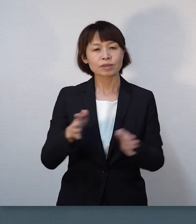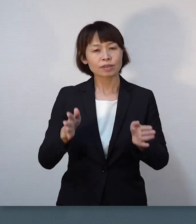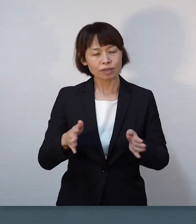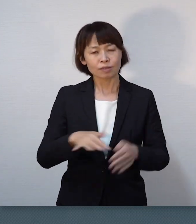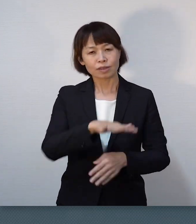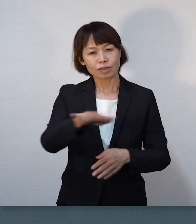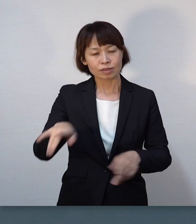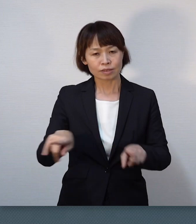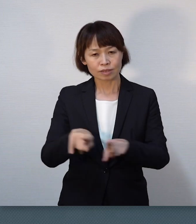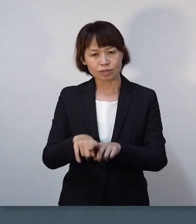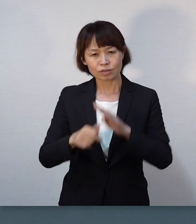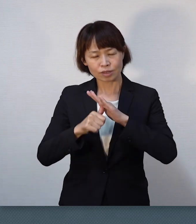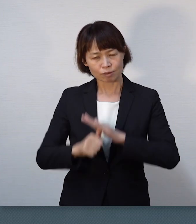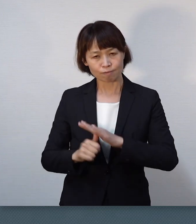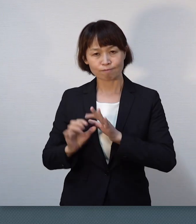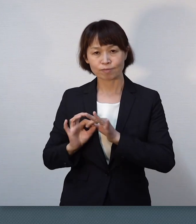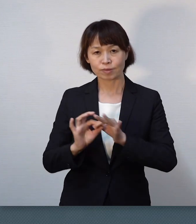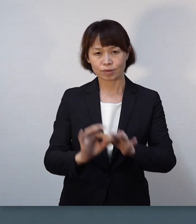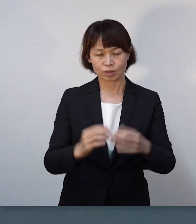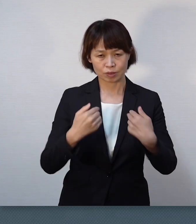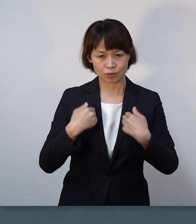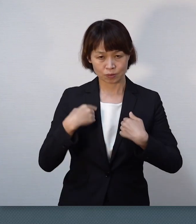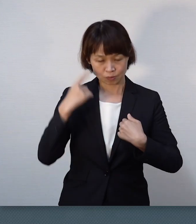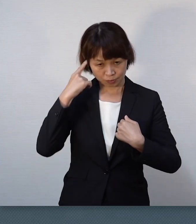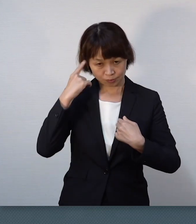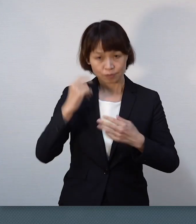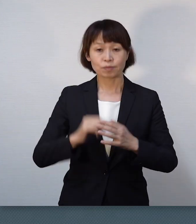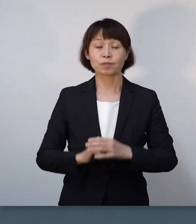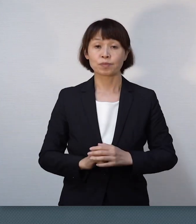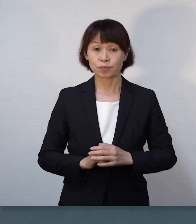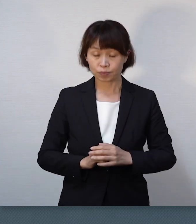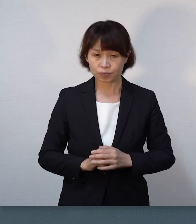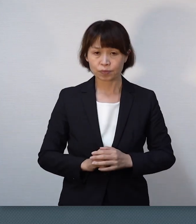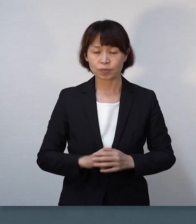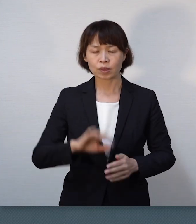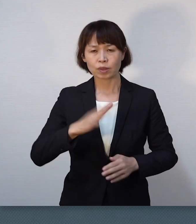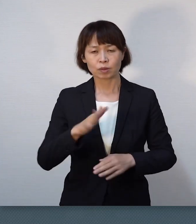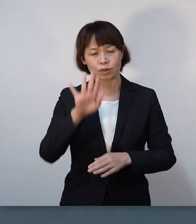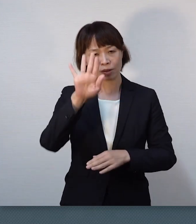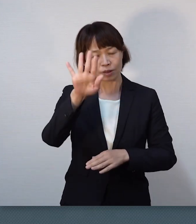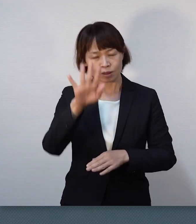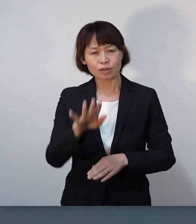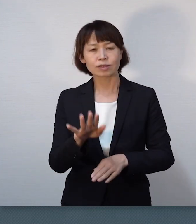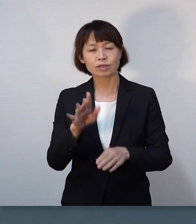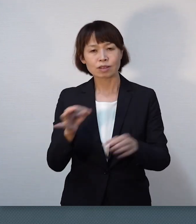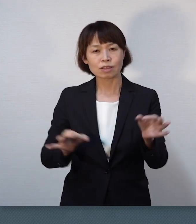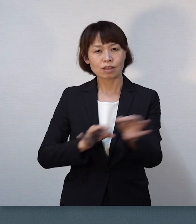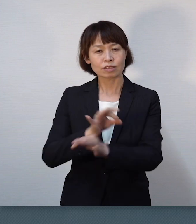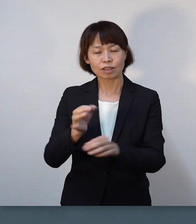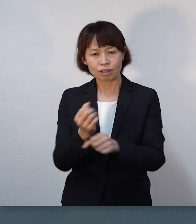我慢しなければいけないなと思います こんな中で、やがて経済活動も再開できるように なってまいりますけれども、